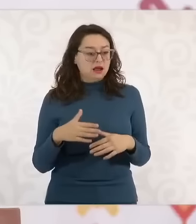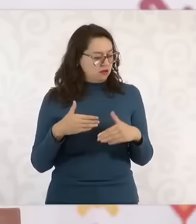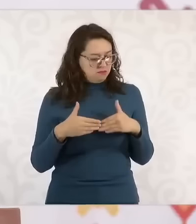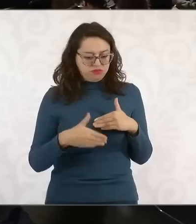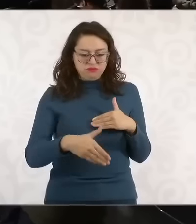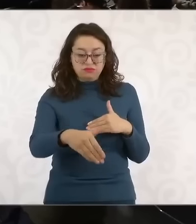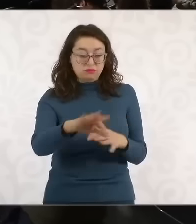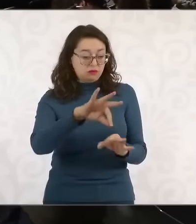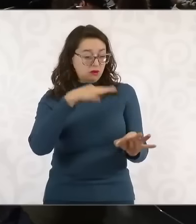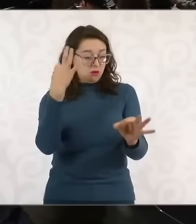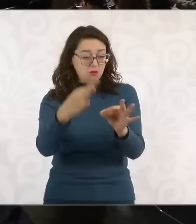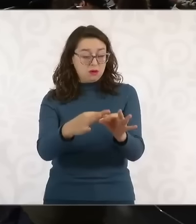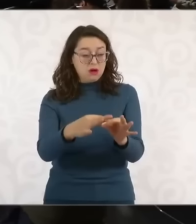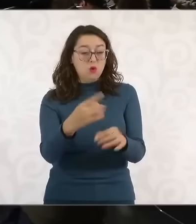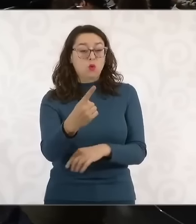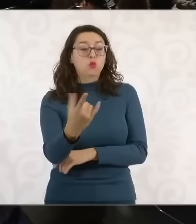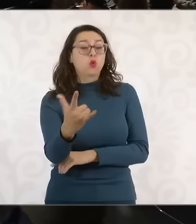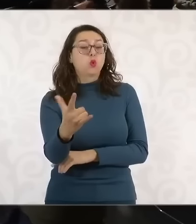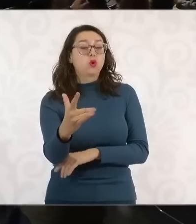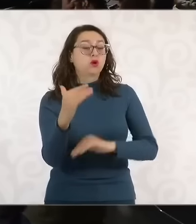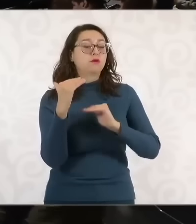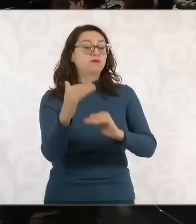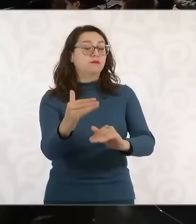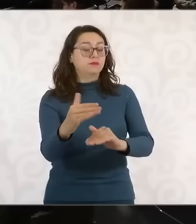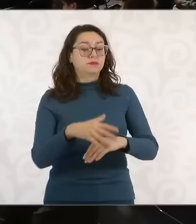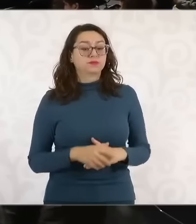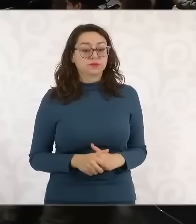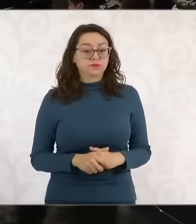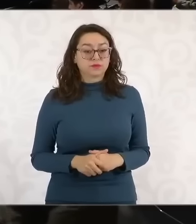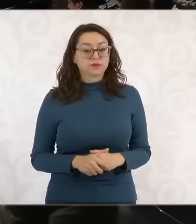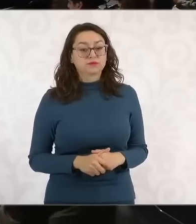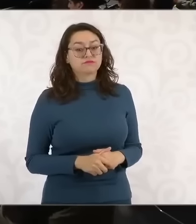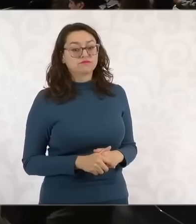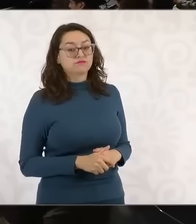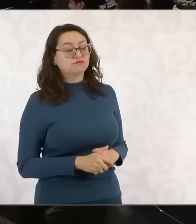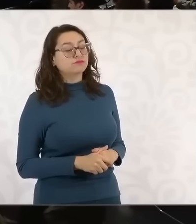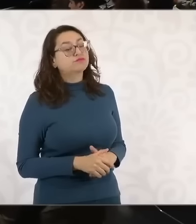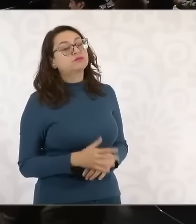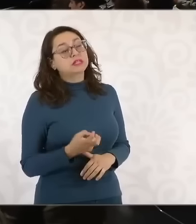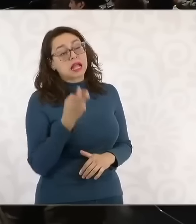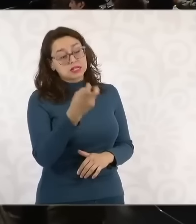ese es nuestro tiempo, ya estamos en ello. ¿Cómo ha visto en cuestión de mantener el tratado eh las